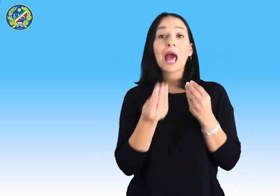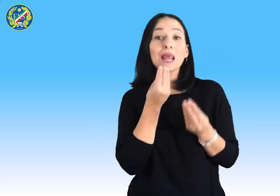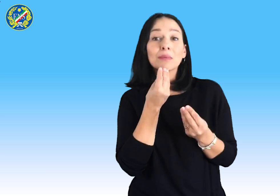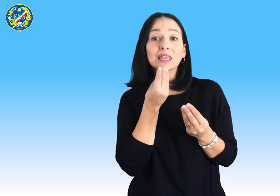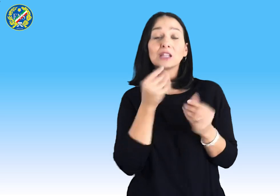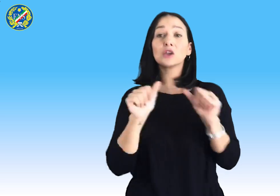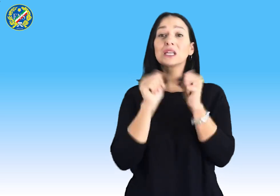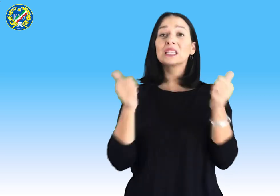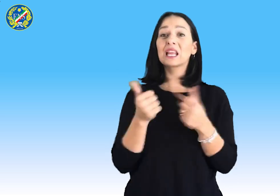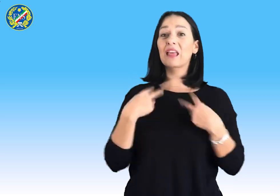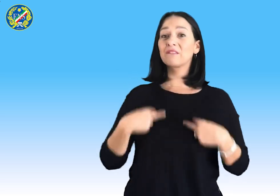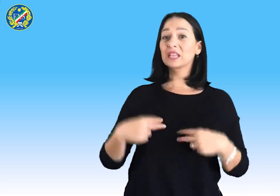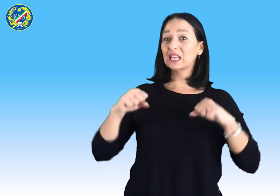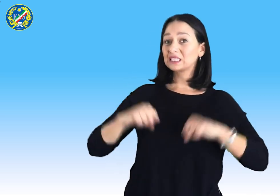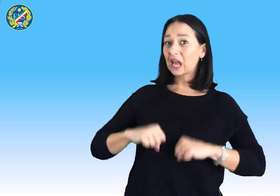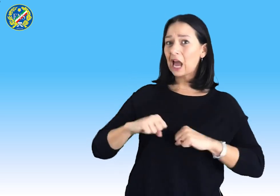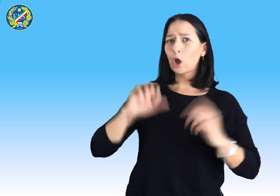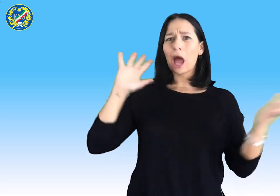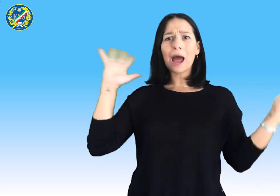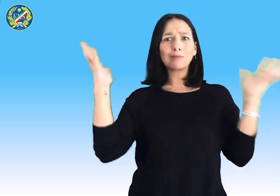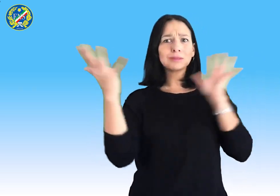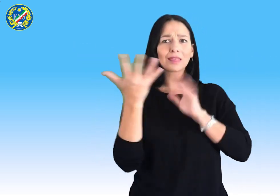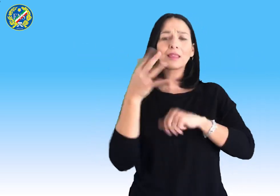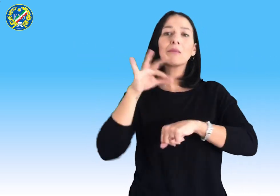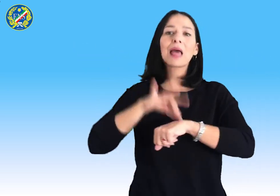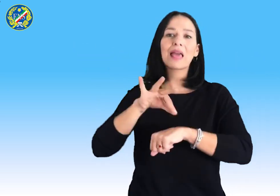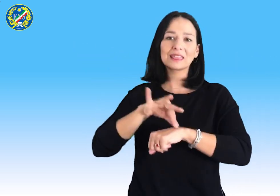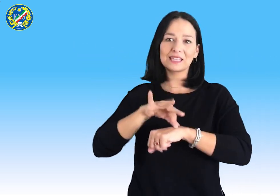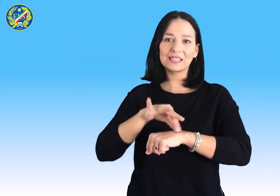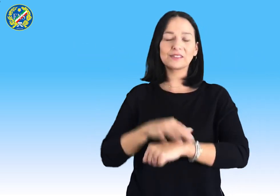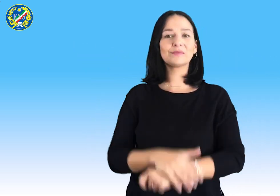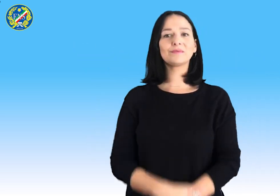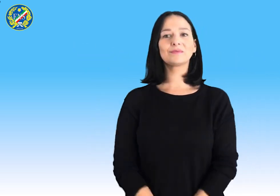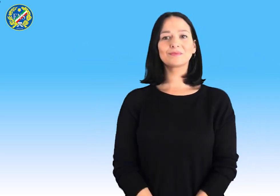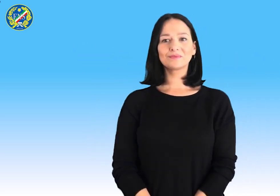e la prevenzione, come lo stile di vita, l'alimentazione, ambiente, disturbi e malattie.